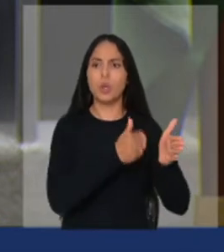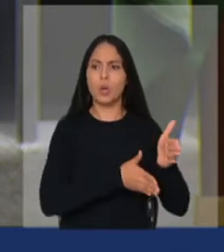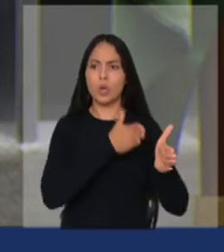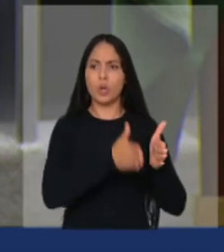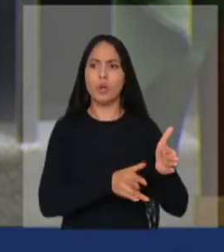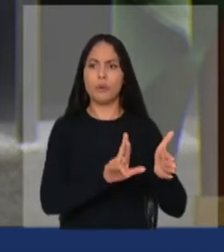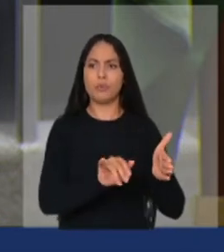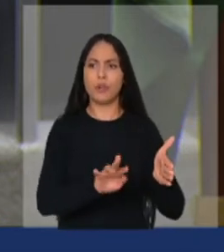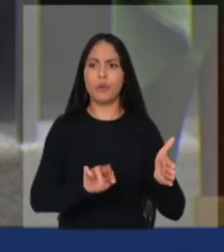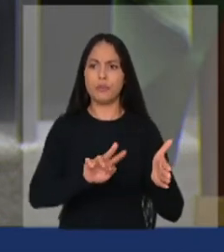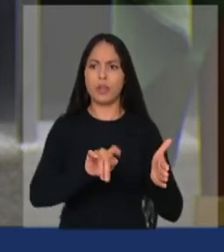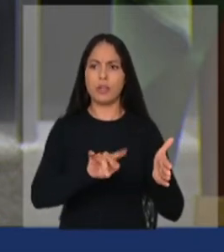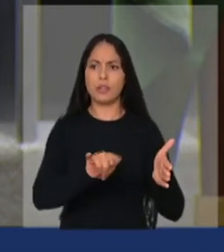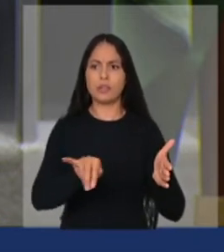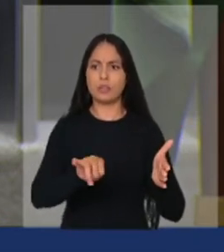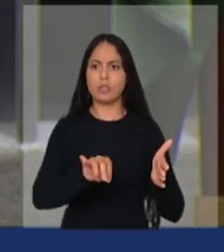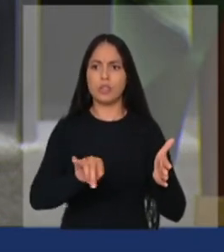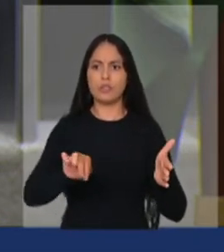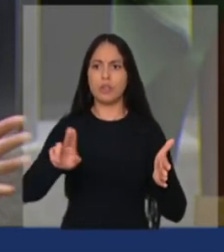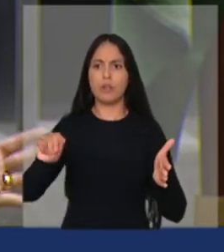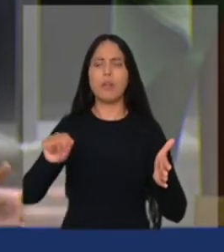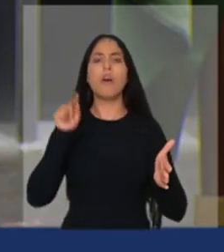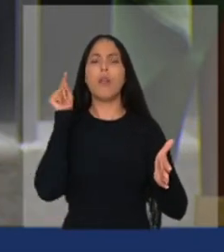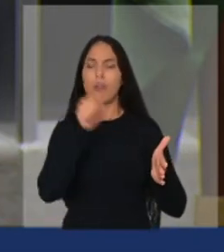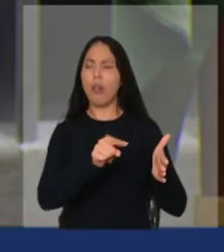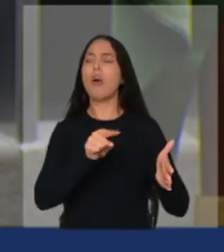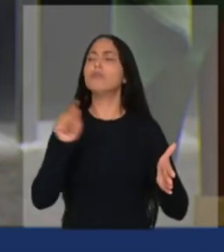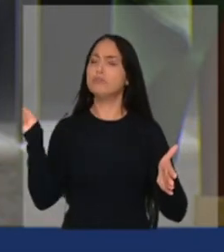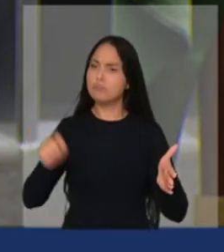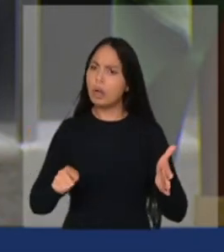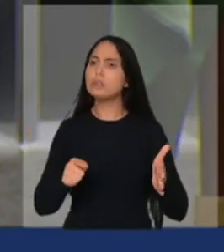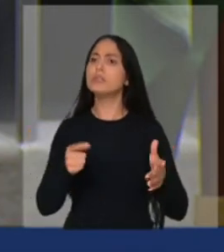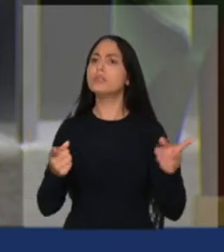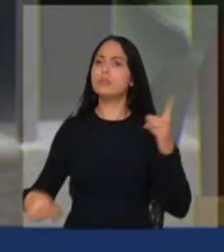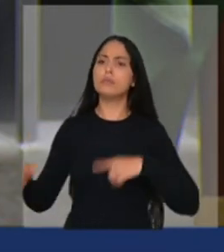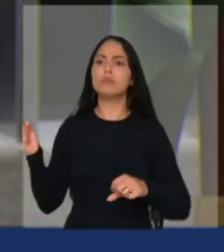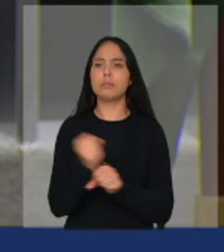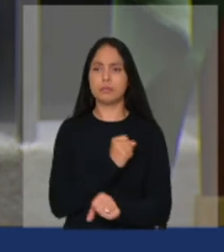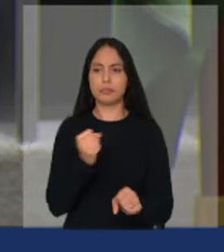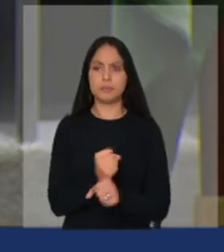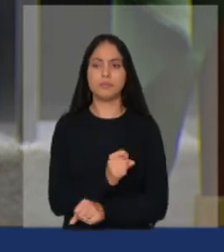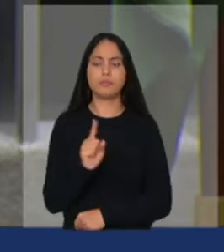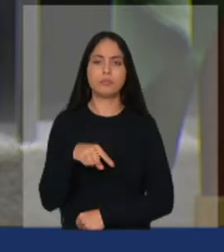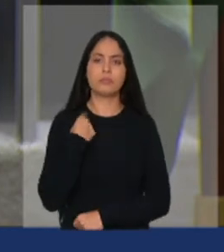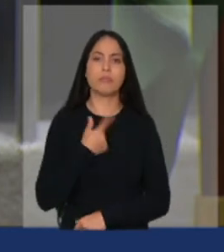CONTINUE AJOELHADO, PEDINDO ESMOLA AO PAÍS, O NORDESTE É FORTE, E UNIDO, VAI CONSEGUIR SUPERAR AS ADVERSIDADES DESSE